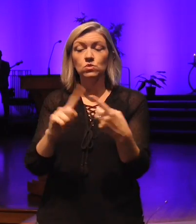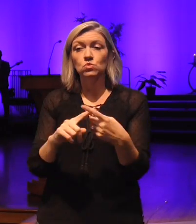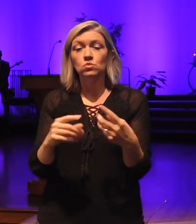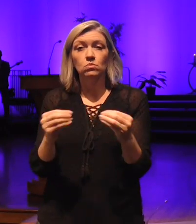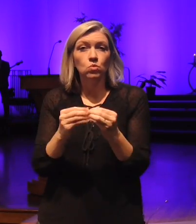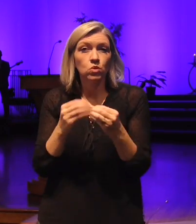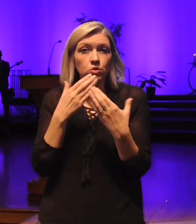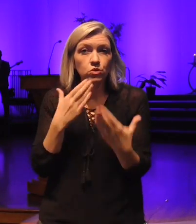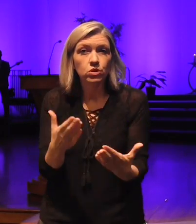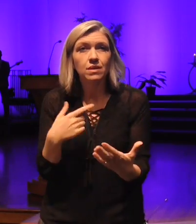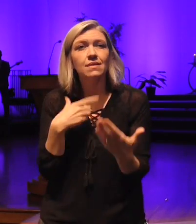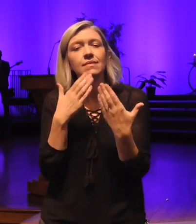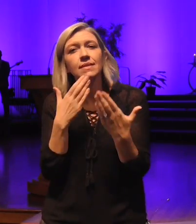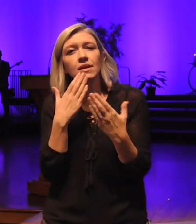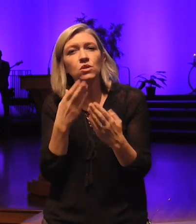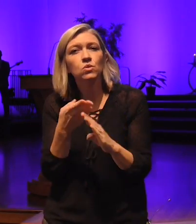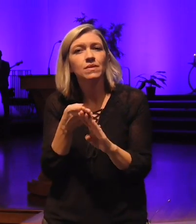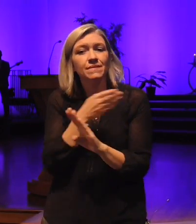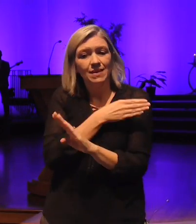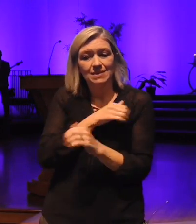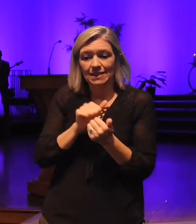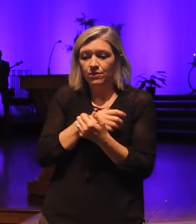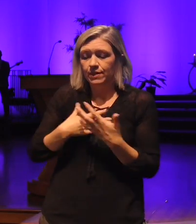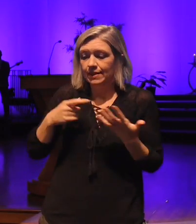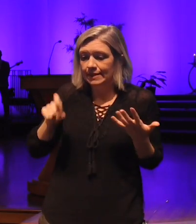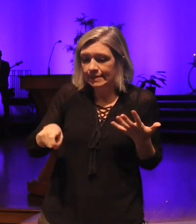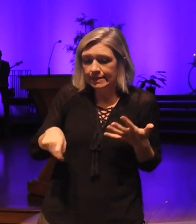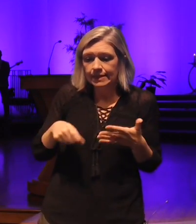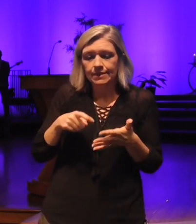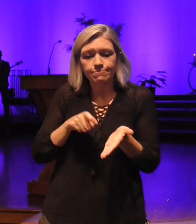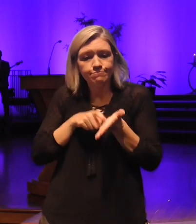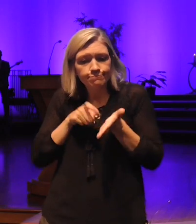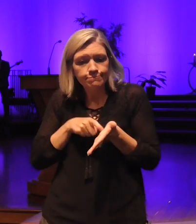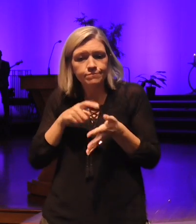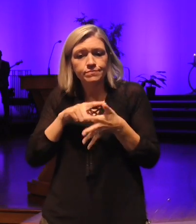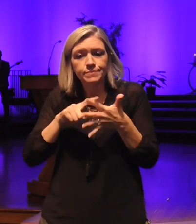de antemano porque todo lo que necesitamos y requerimos todos los recursos, la inspiración, la guía